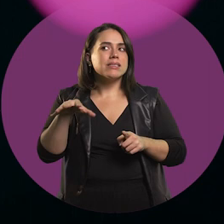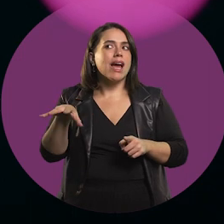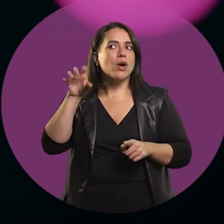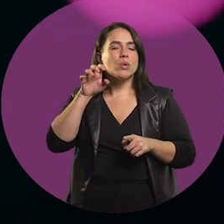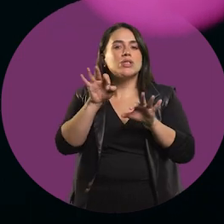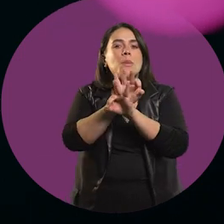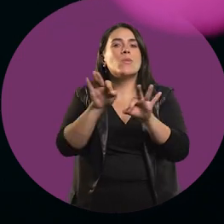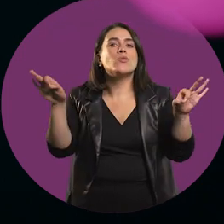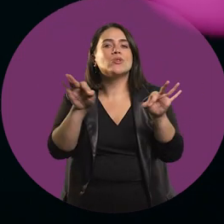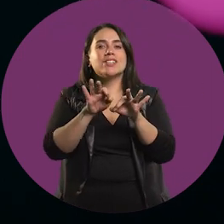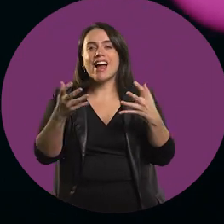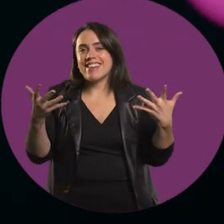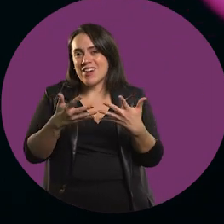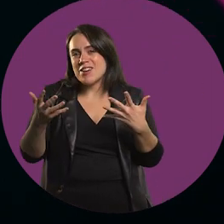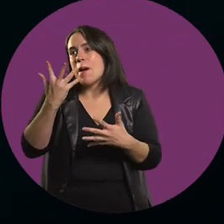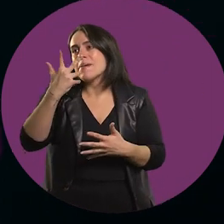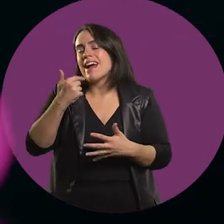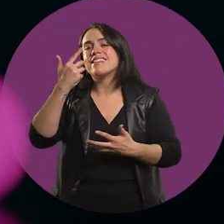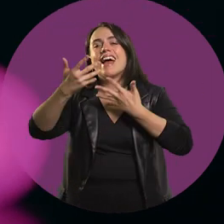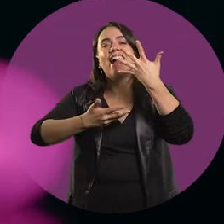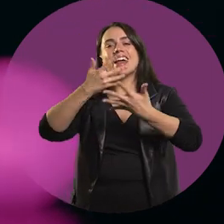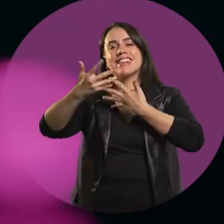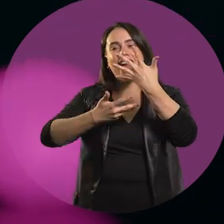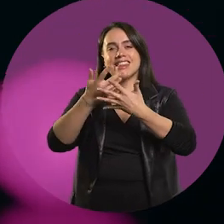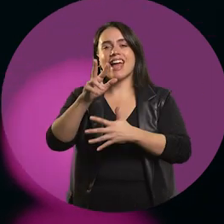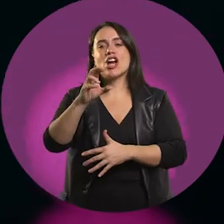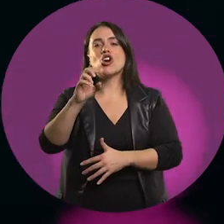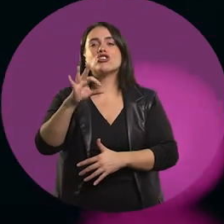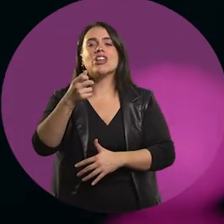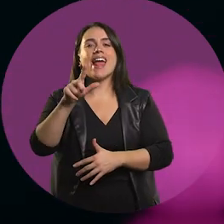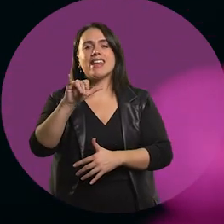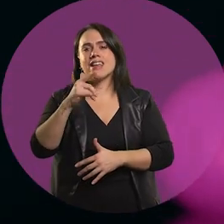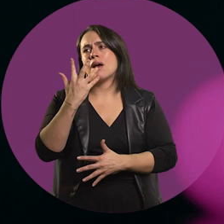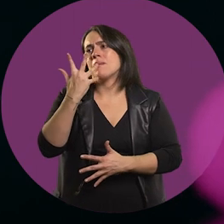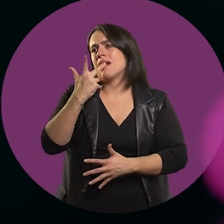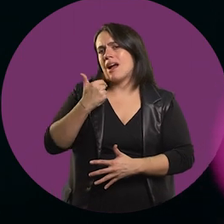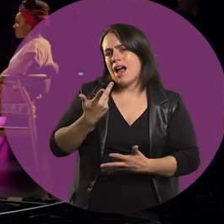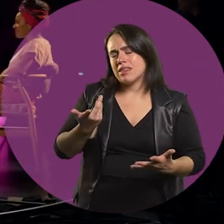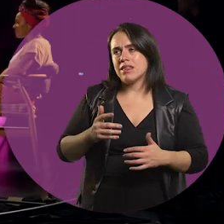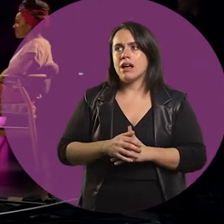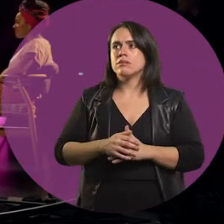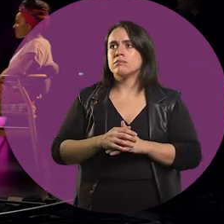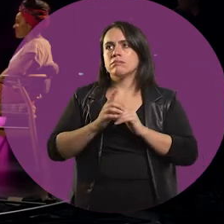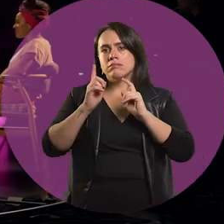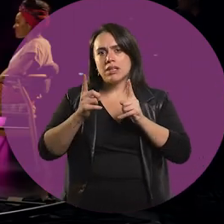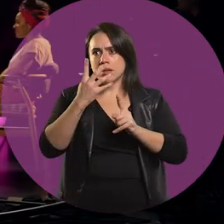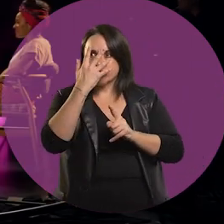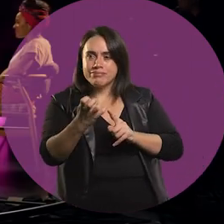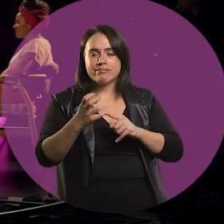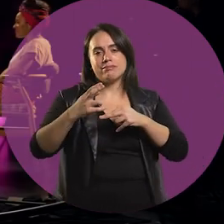Me gusta pila Rosalía, un montón, la adoro. Manejo redes sociales.